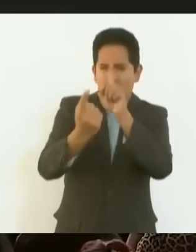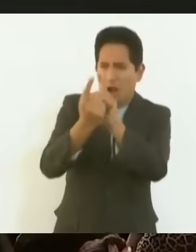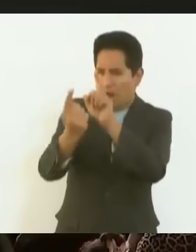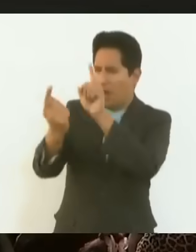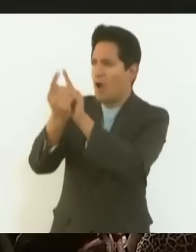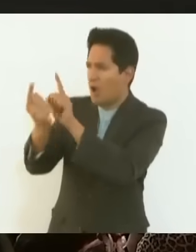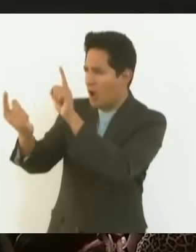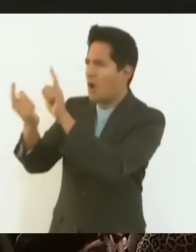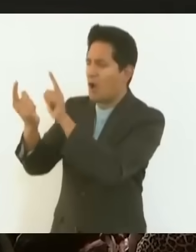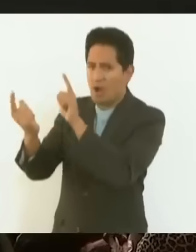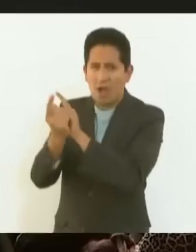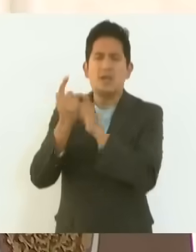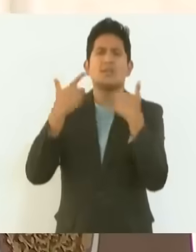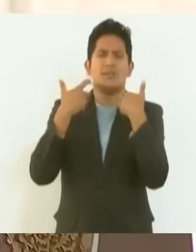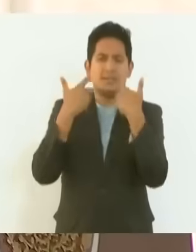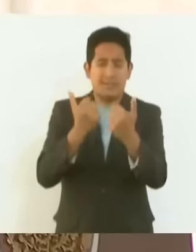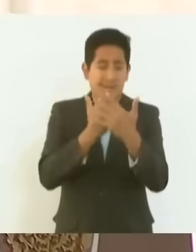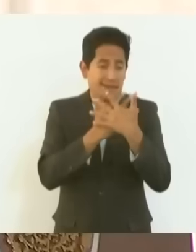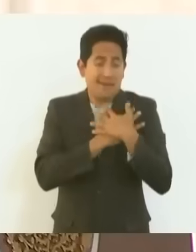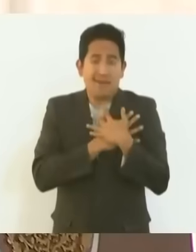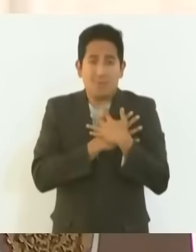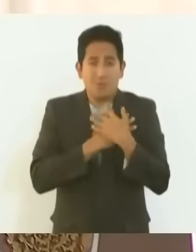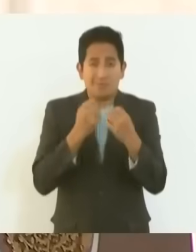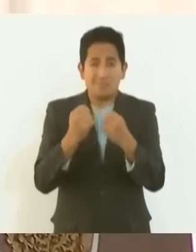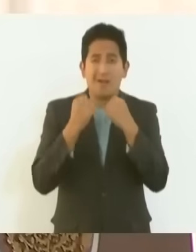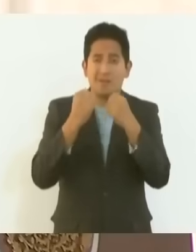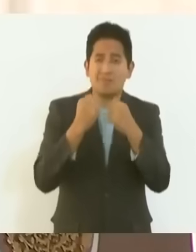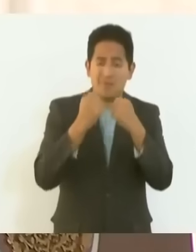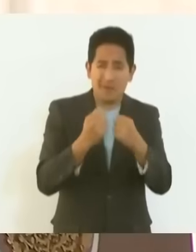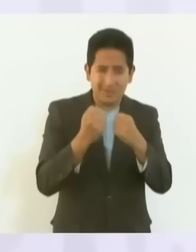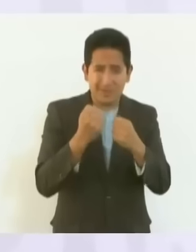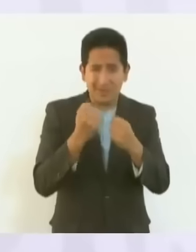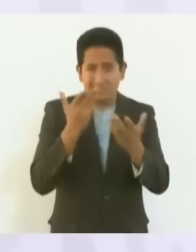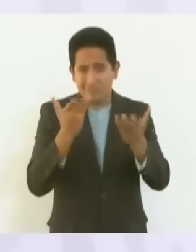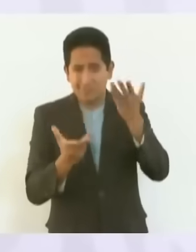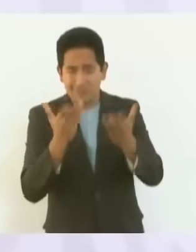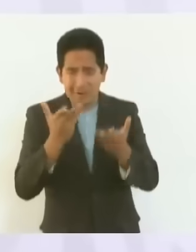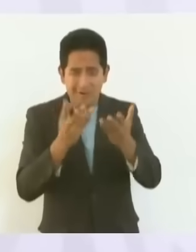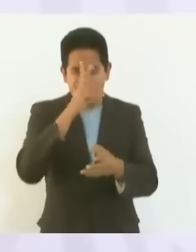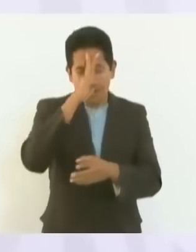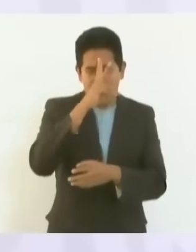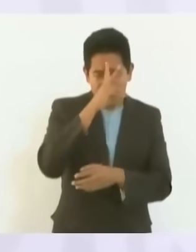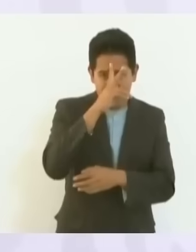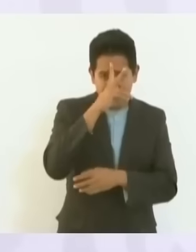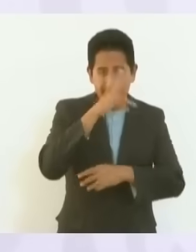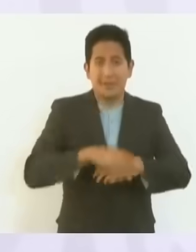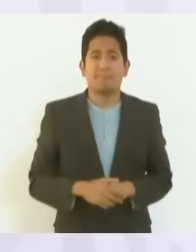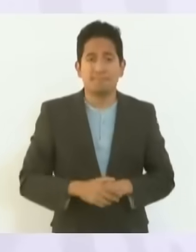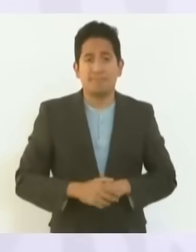fuerza que la violencia, que la palabra tiene más peso que el disparo. Así que el día de hoy,